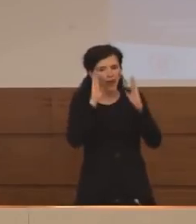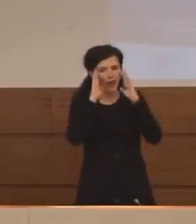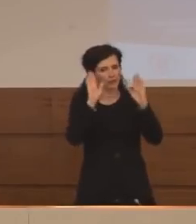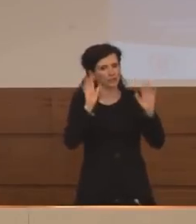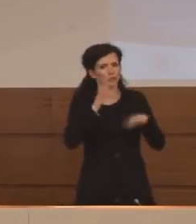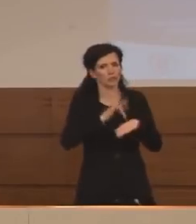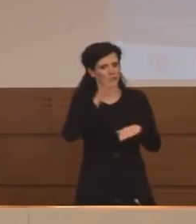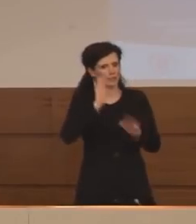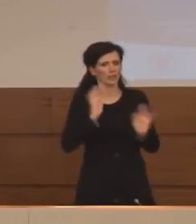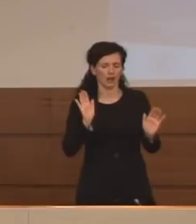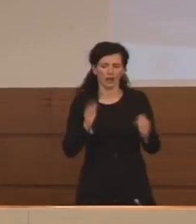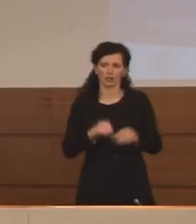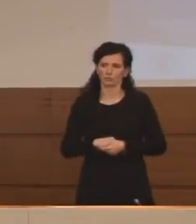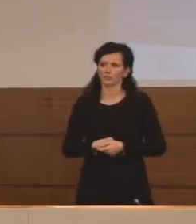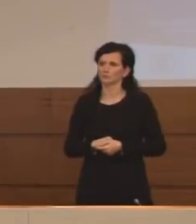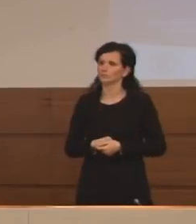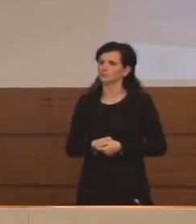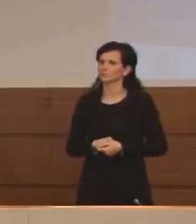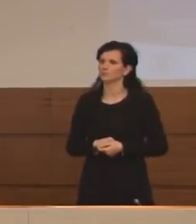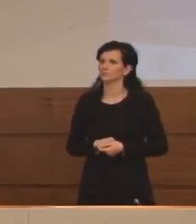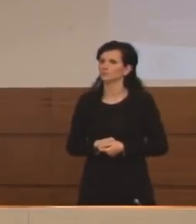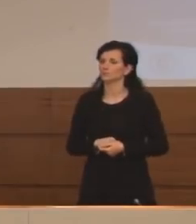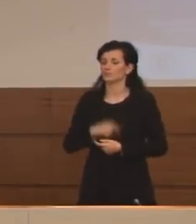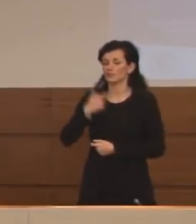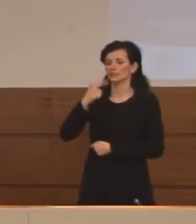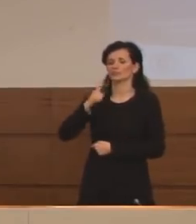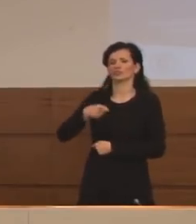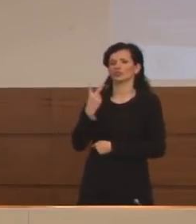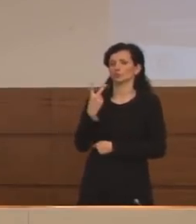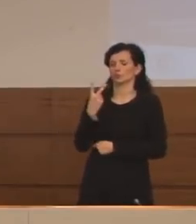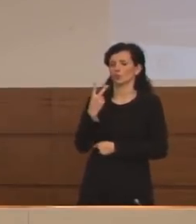Buonasera, sono Sabene del Tg2. Professore, una domanda per lei.